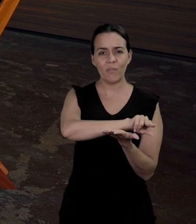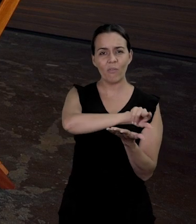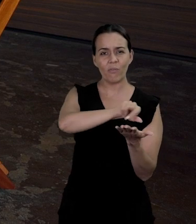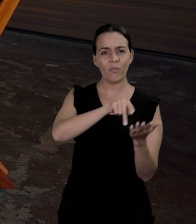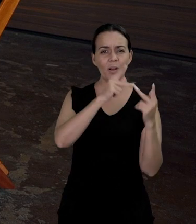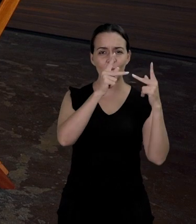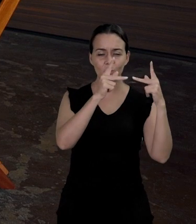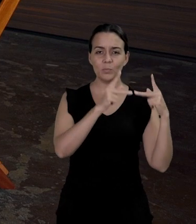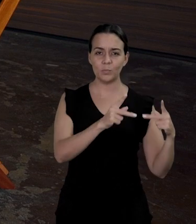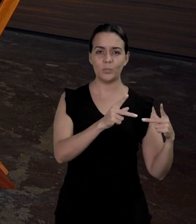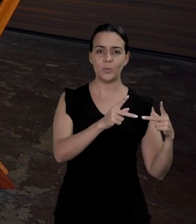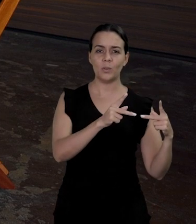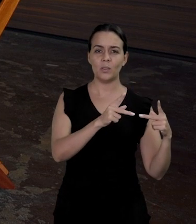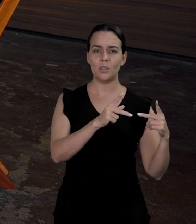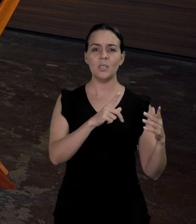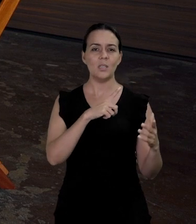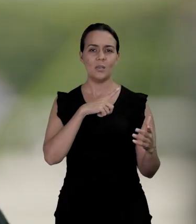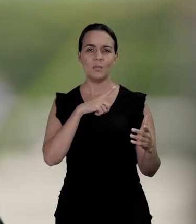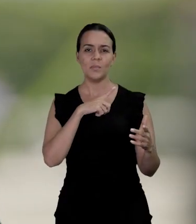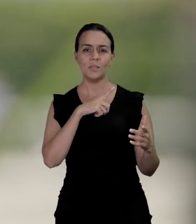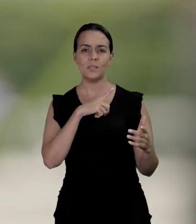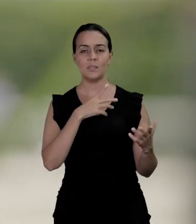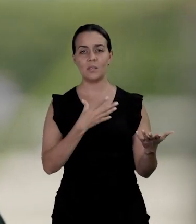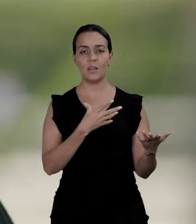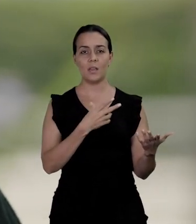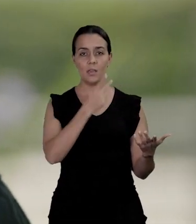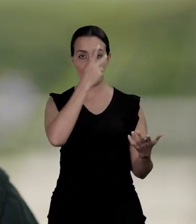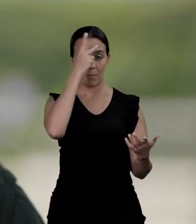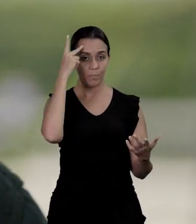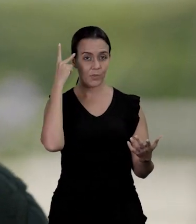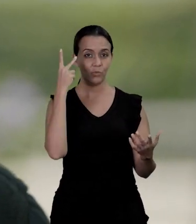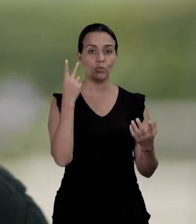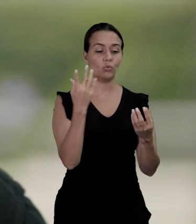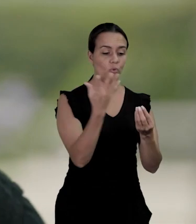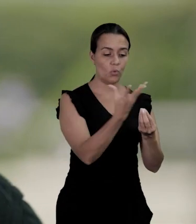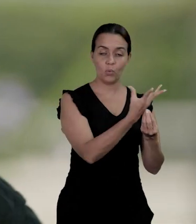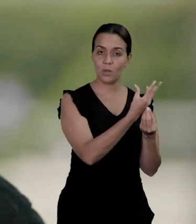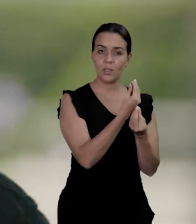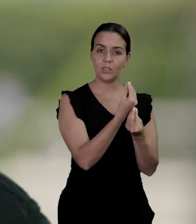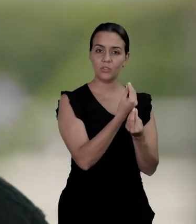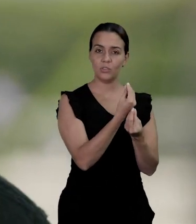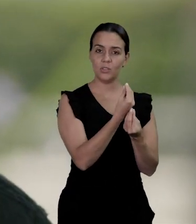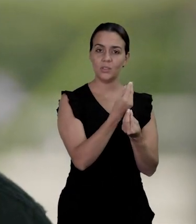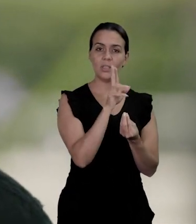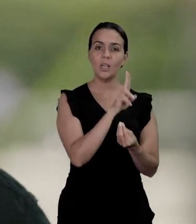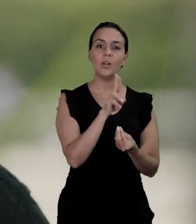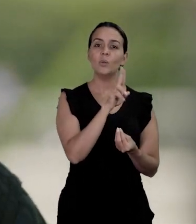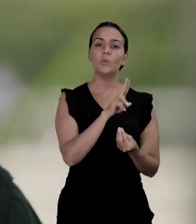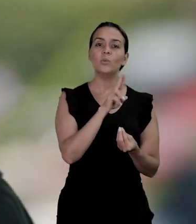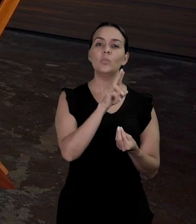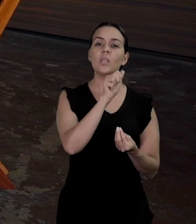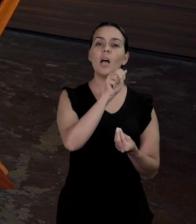hoje em dia, ele é uma escolha da estética, os artistas usam Auto-Tune, sabendo que não é mais para corrigir.